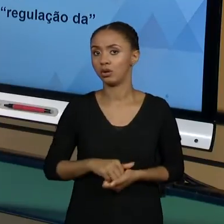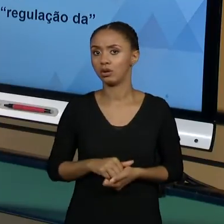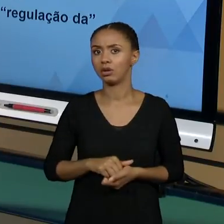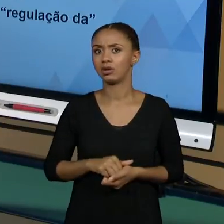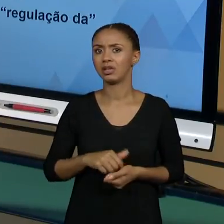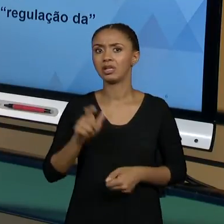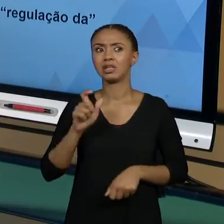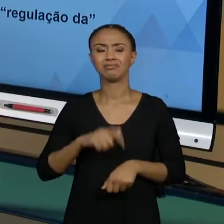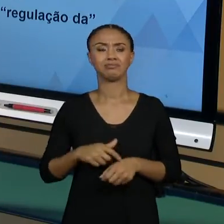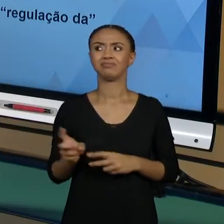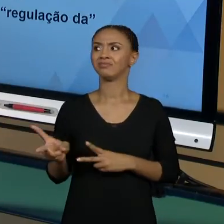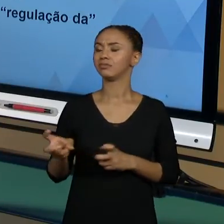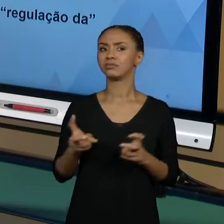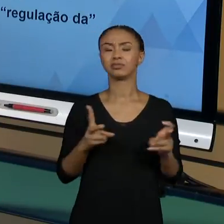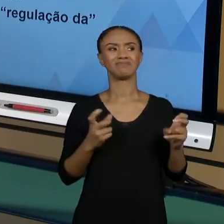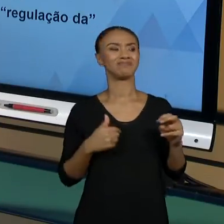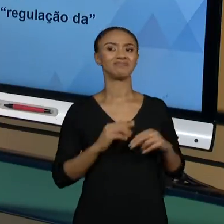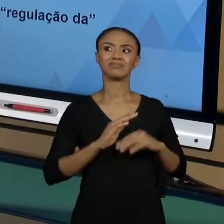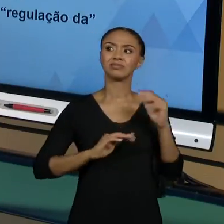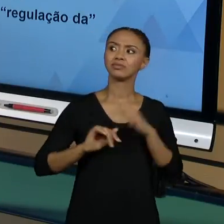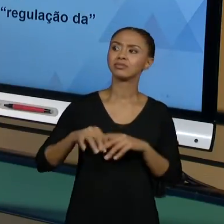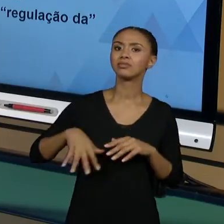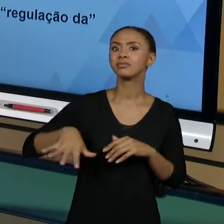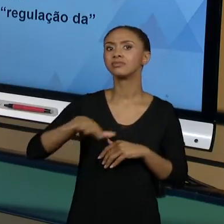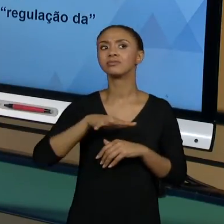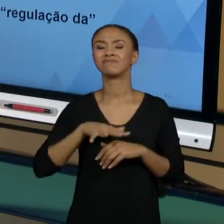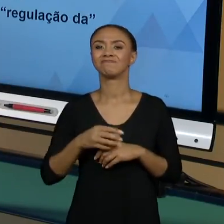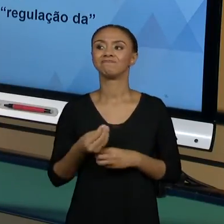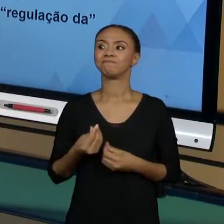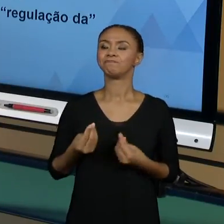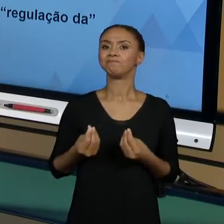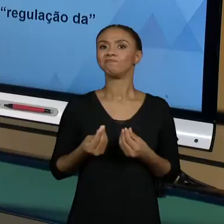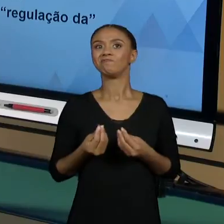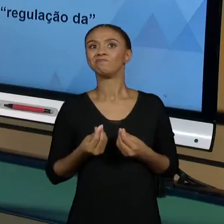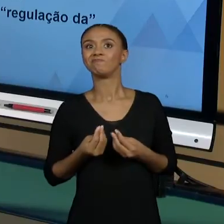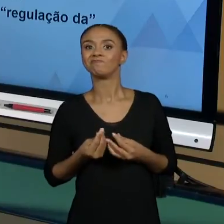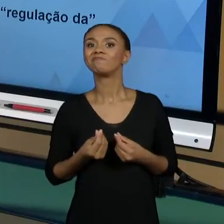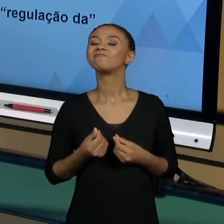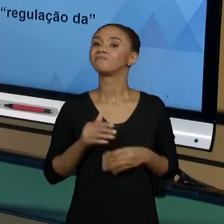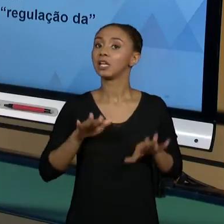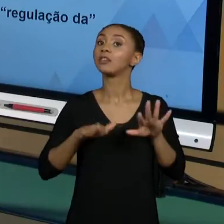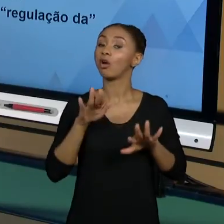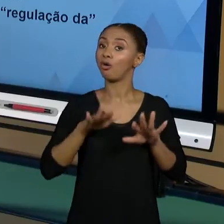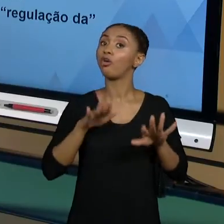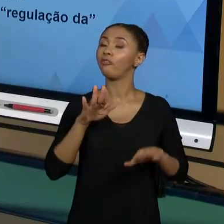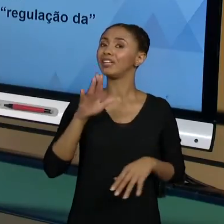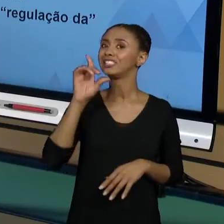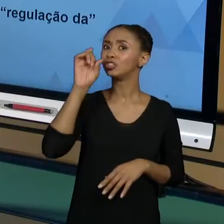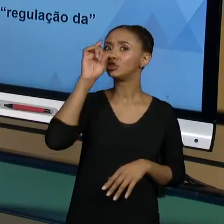UMA SÉRIE DE PRÁTICAS QUE LÁ ACONTECEM E ELA VAI TER ALGUMA DIFICULDADE PARA ATRIBUIR OS MESMOS